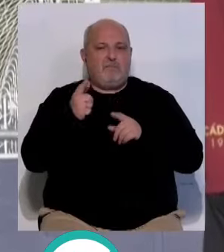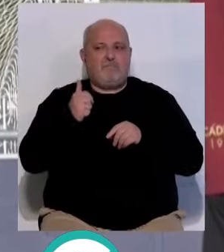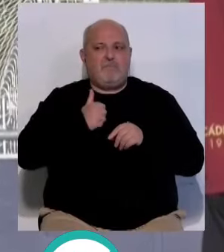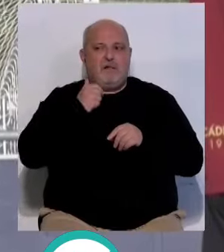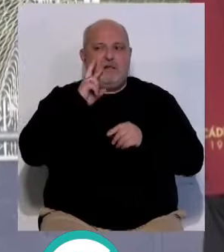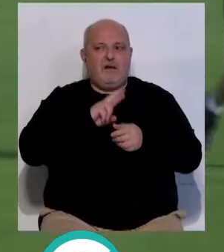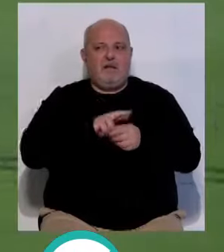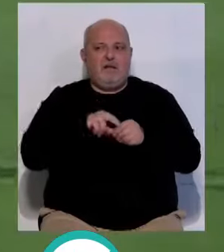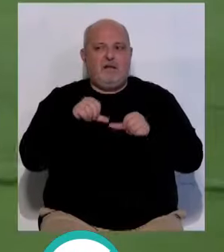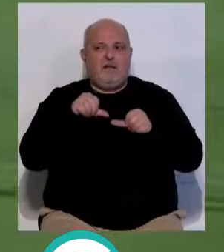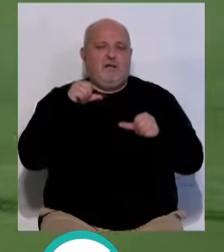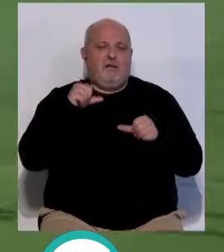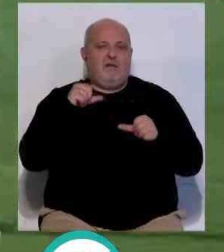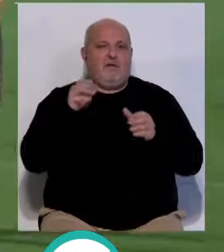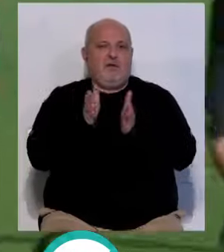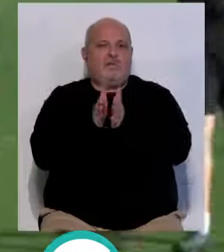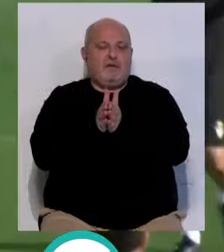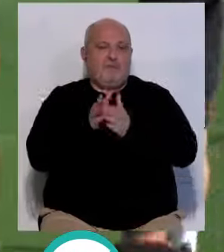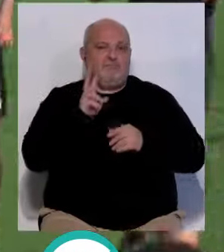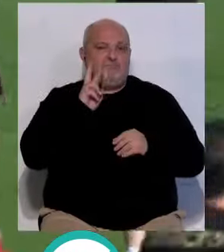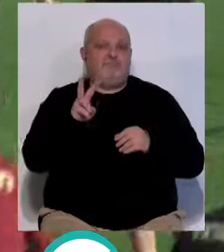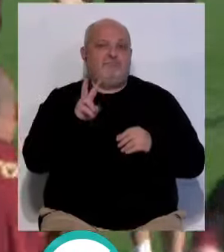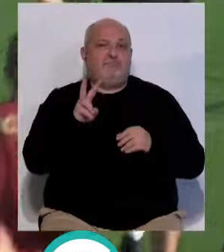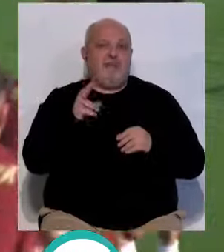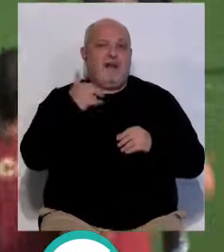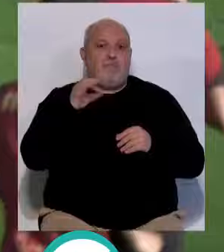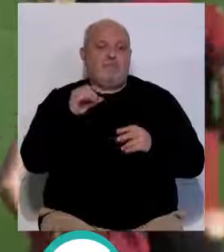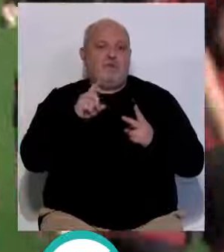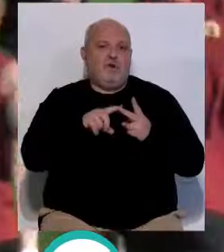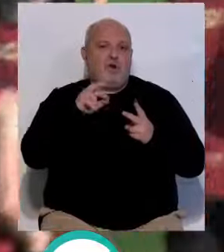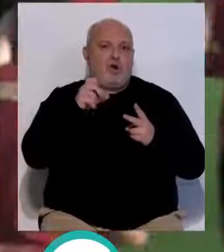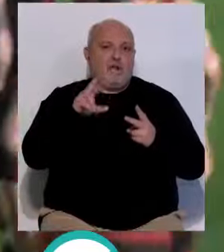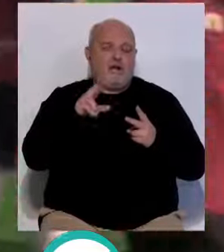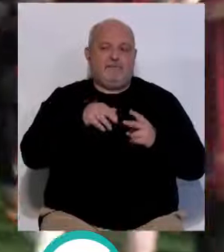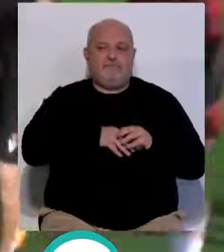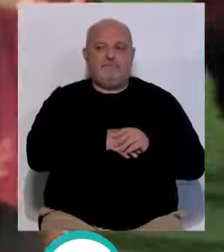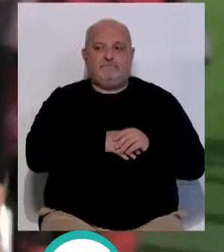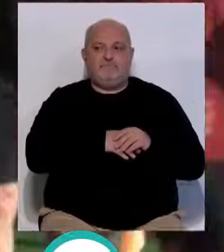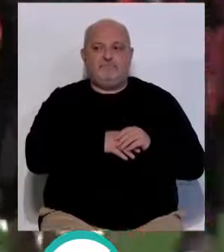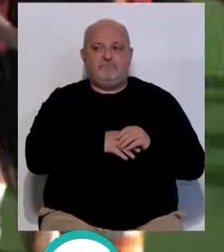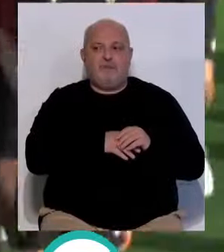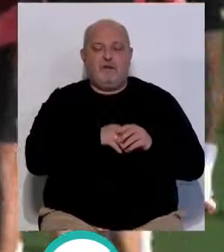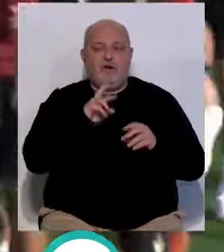rendimiento de sus compañeros excepto Cris Ramos y Roger excepto Cris Ramos y Roger que también